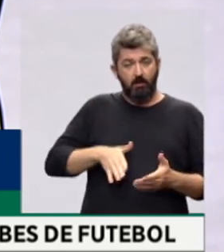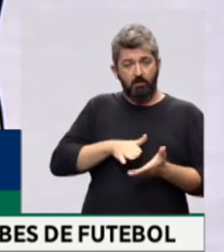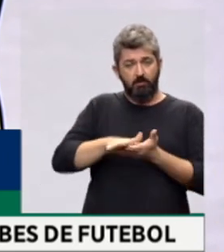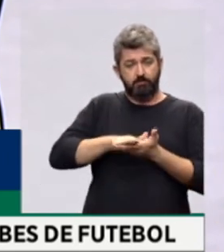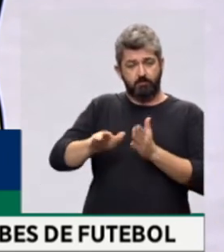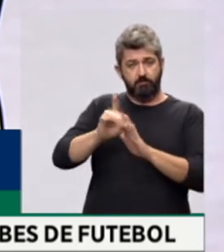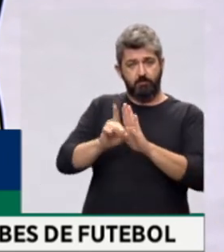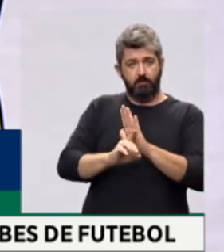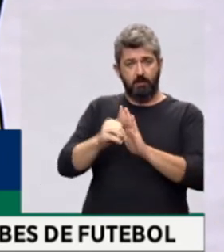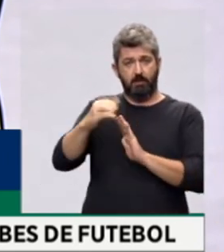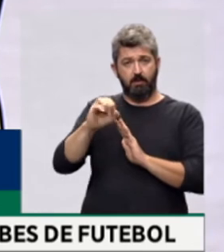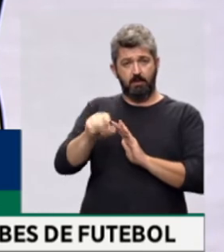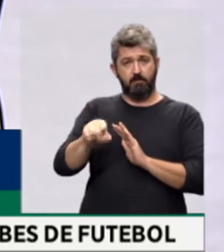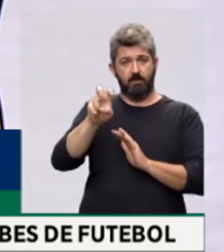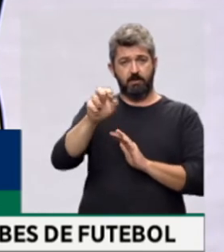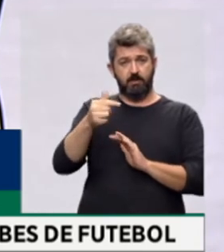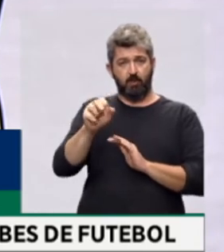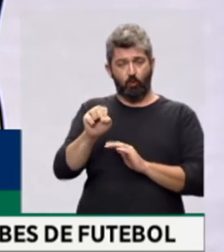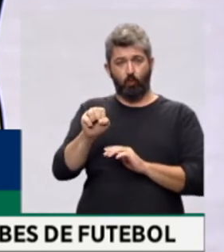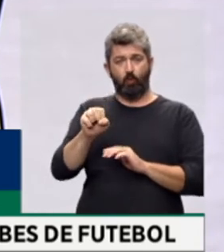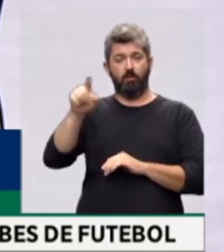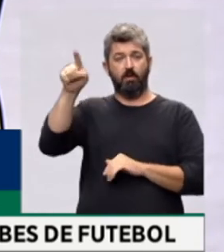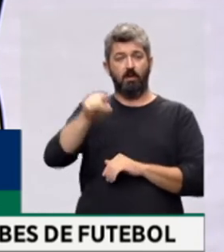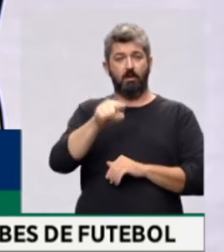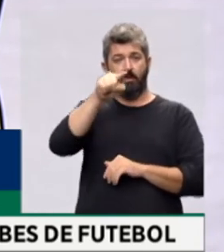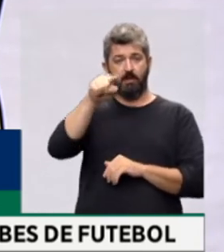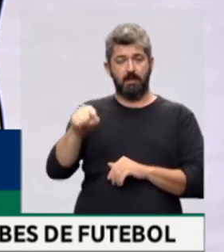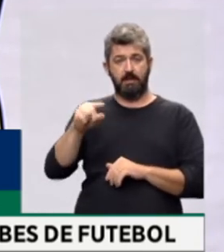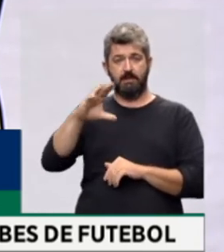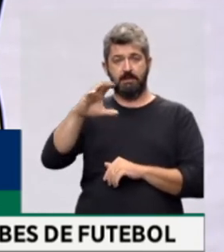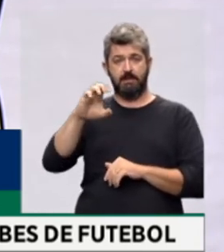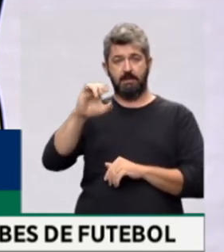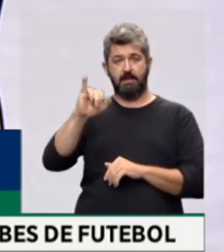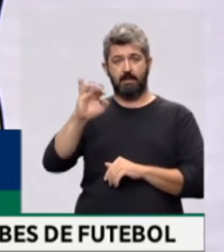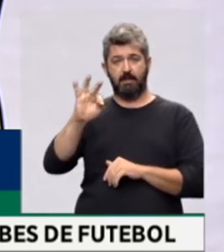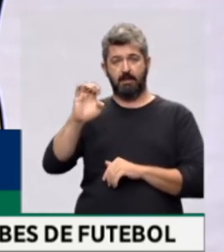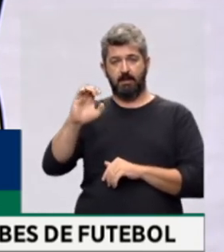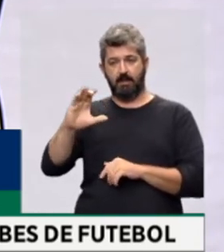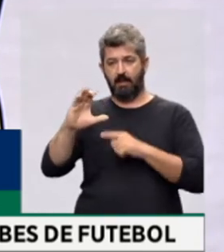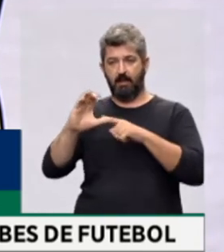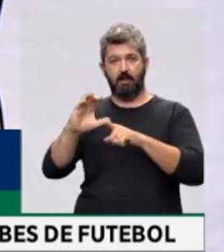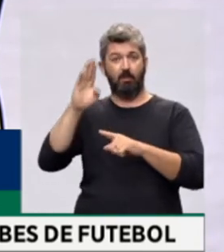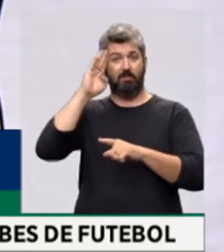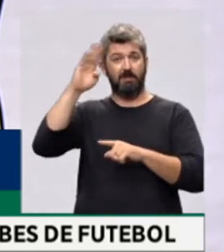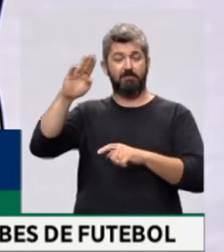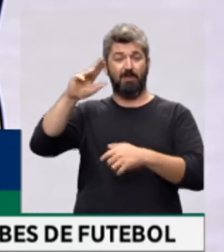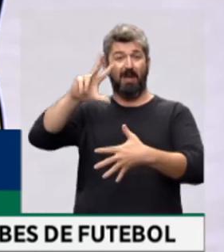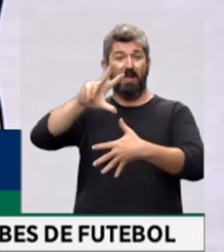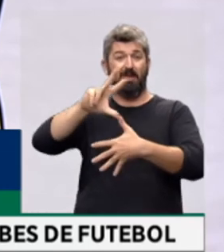MAIS PREOCUPADO EM DESMONTAR AS ESTRUTURAS PÚBLICAS DE NOSSO PAÍS. ACABO DE SABER QUE FOI PUBLICADO O DECRETO 10578 EXTINGUINDO A ACEITO